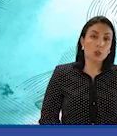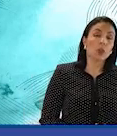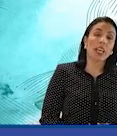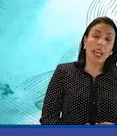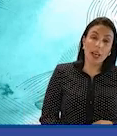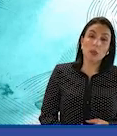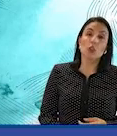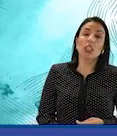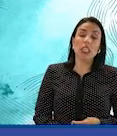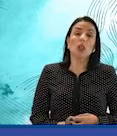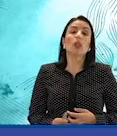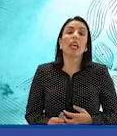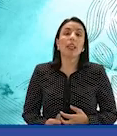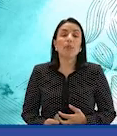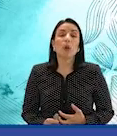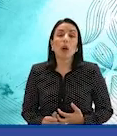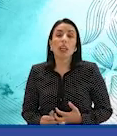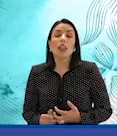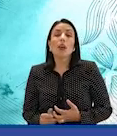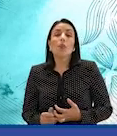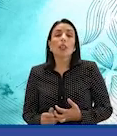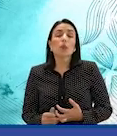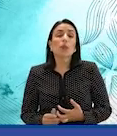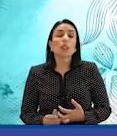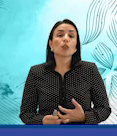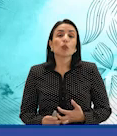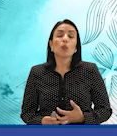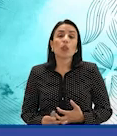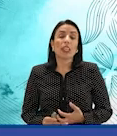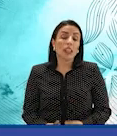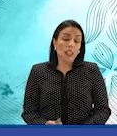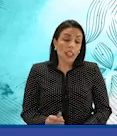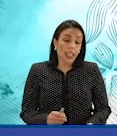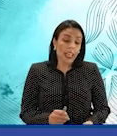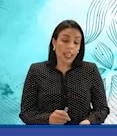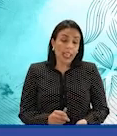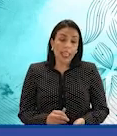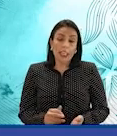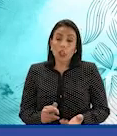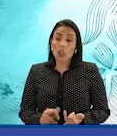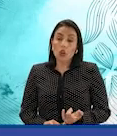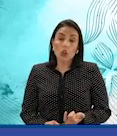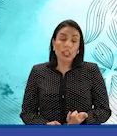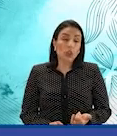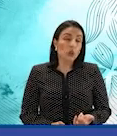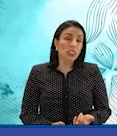porque hemos tenido que improbar presupuestos porque, no incluyen